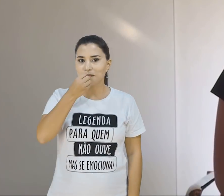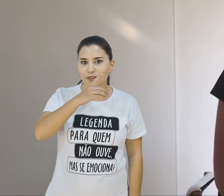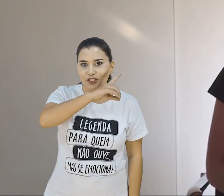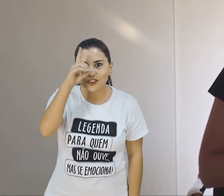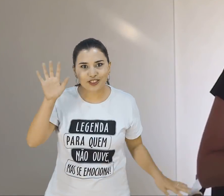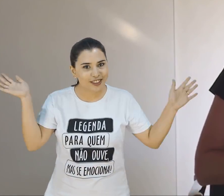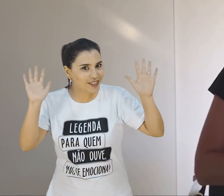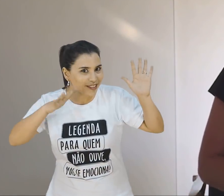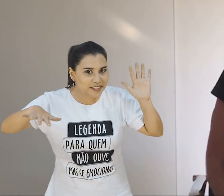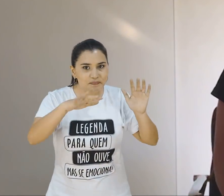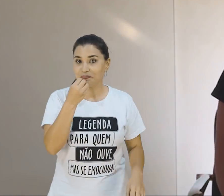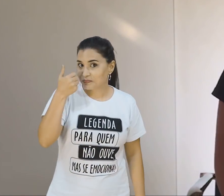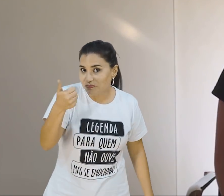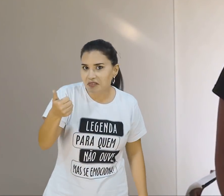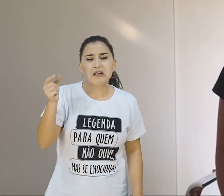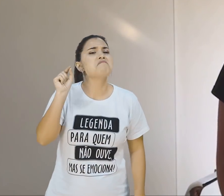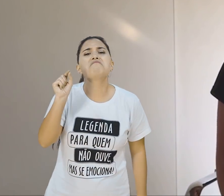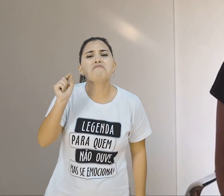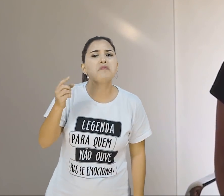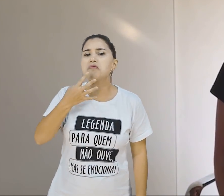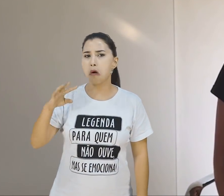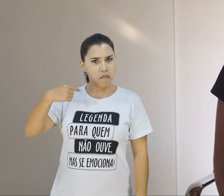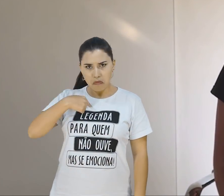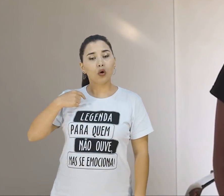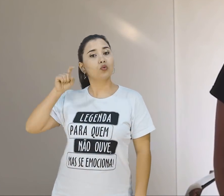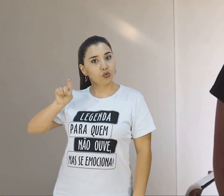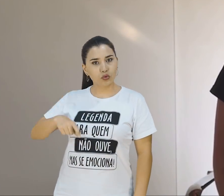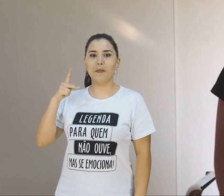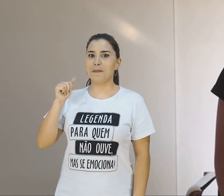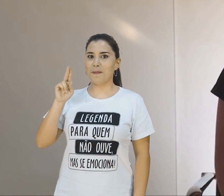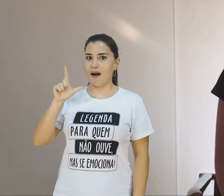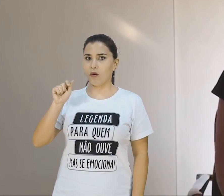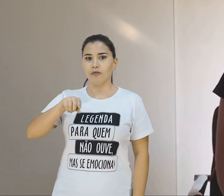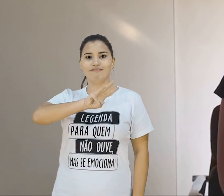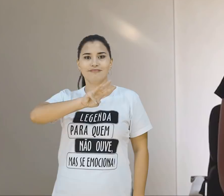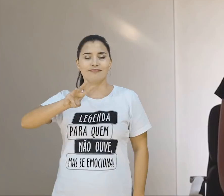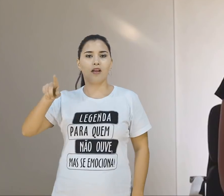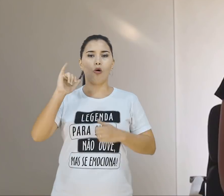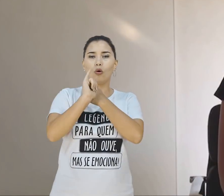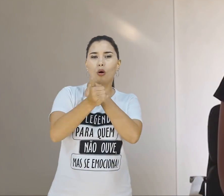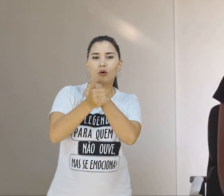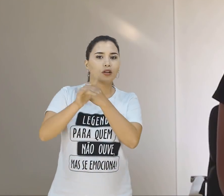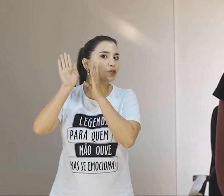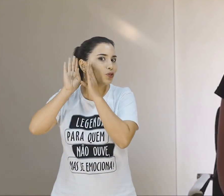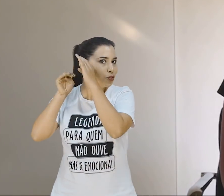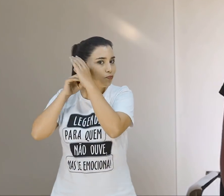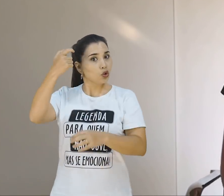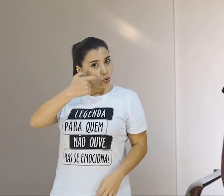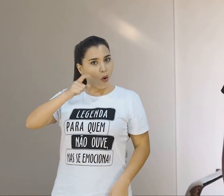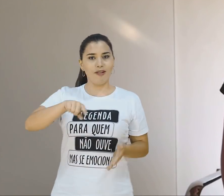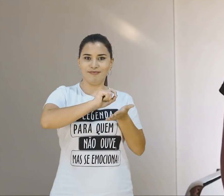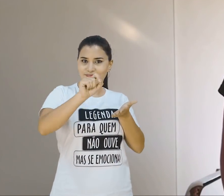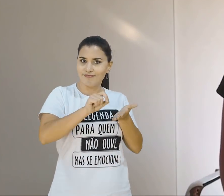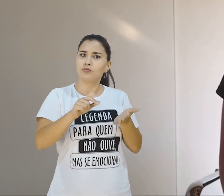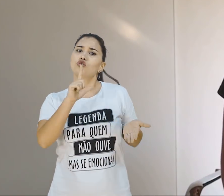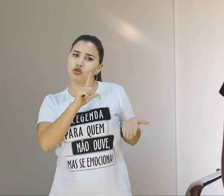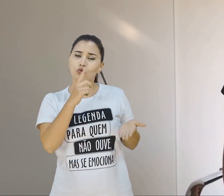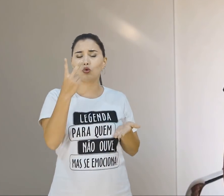[Paula] Bom dia, gente. Tudo bem? Para quem não me conhece, sou a Paula do site "Crônicas da Surdez". Sou escritora,